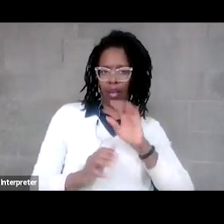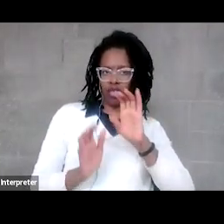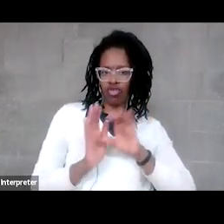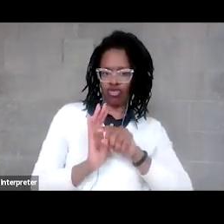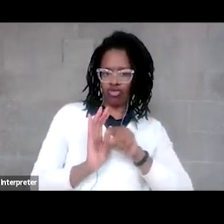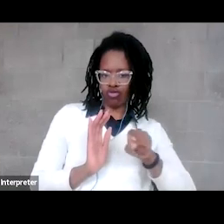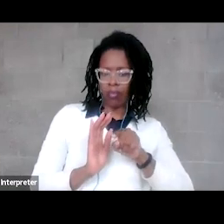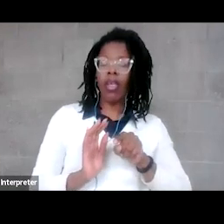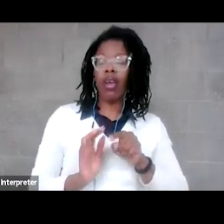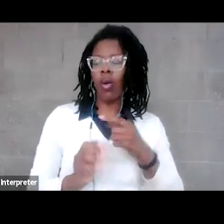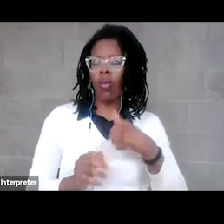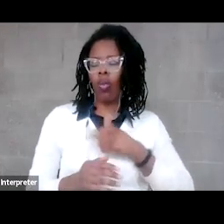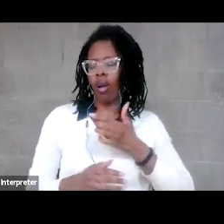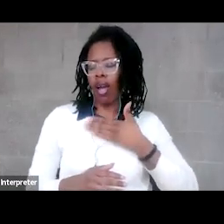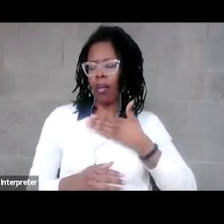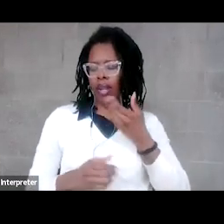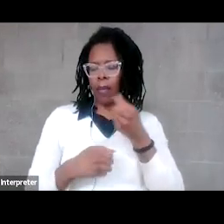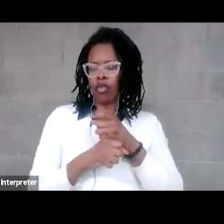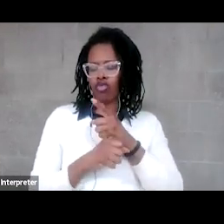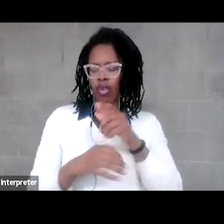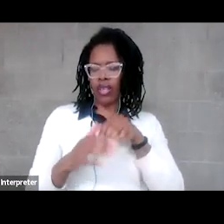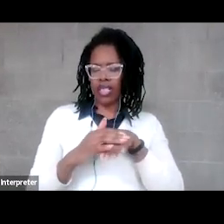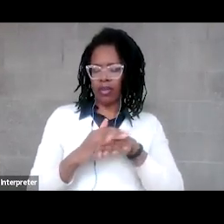estas funciones de accesibilidad estén disponibles hoy.